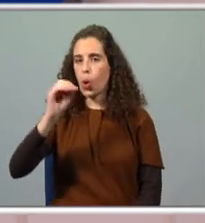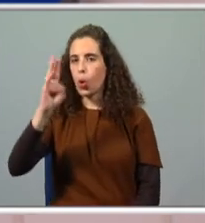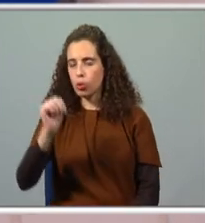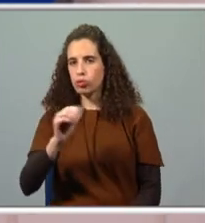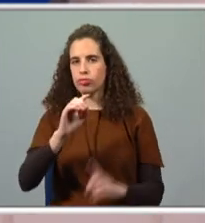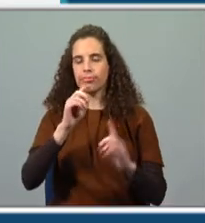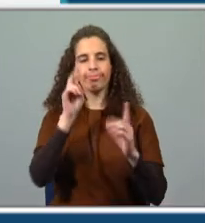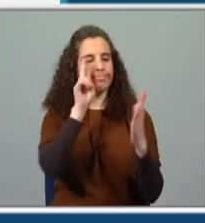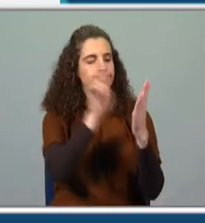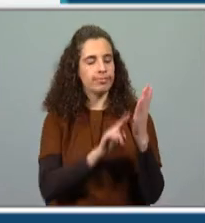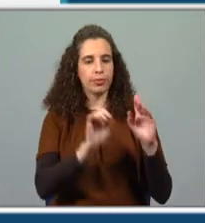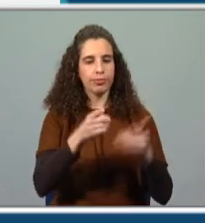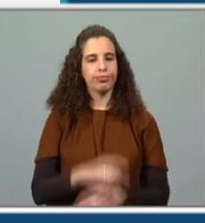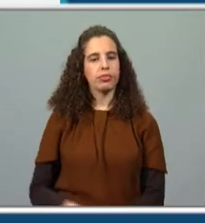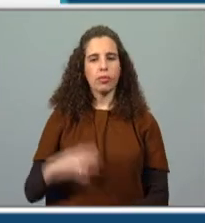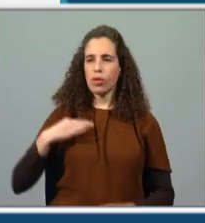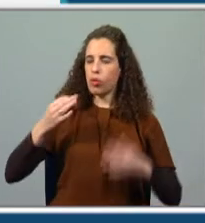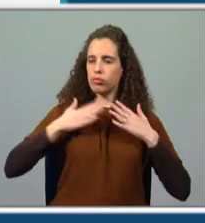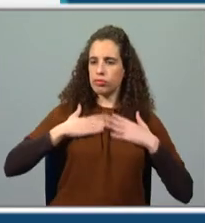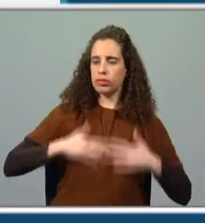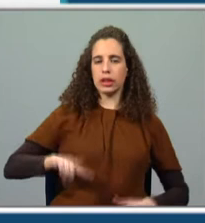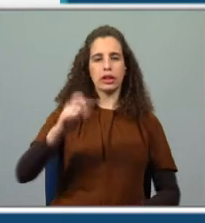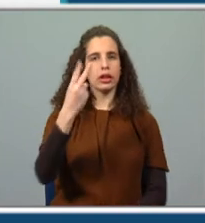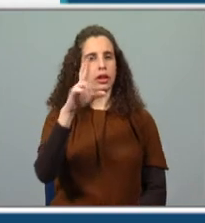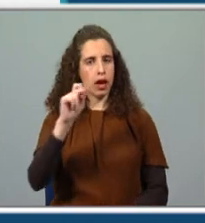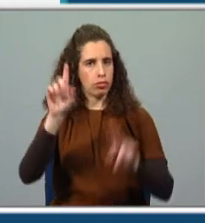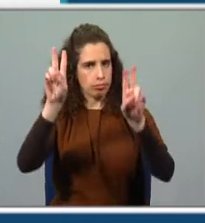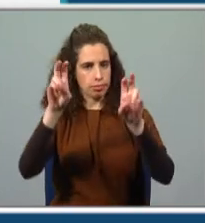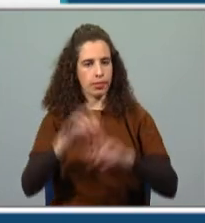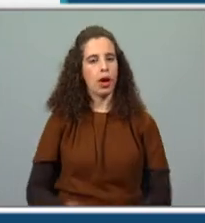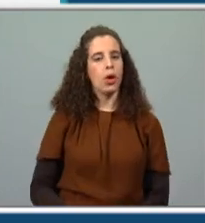leitura o vestido de Laura o vestido de Laura é 閱讀勞拉的裙子 勞拉的裙子是